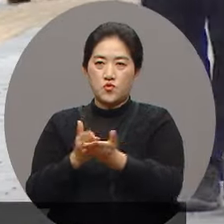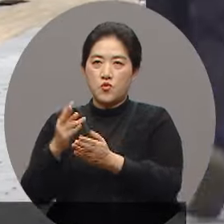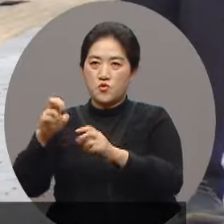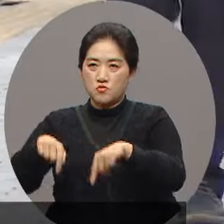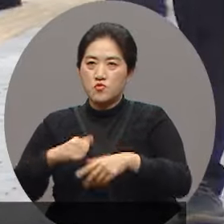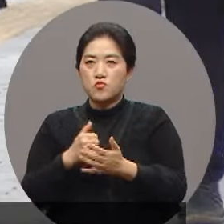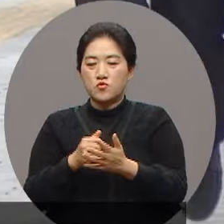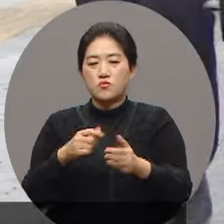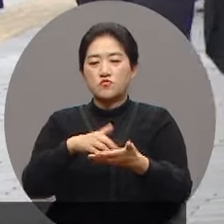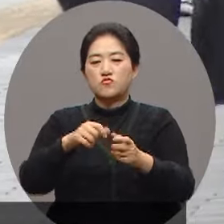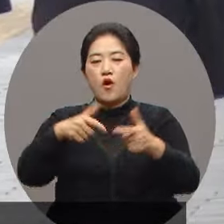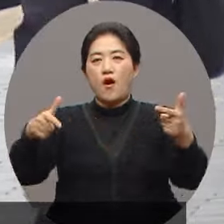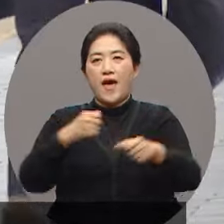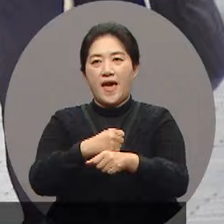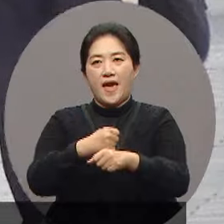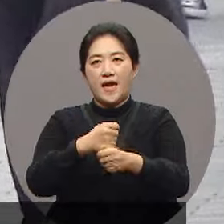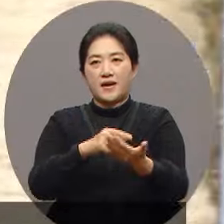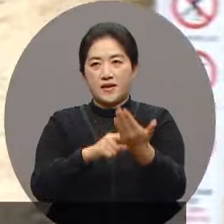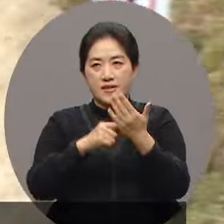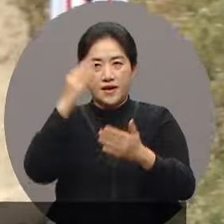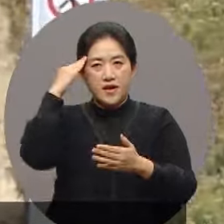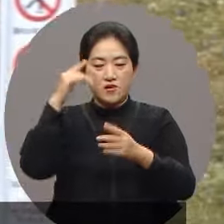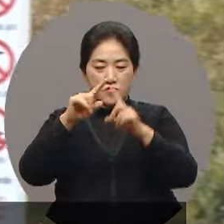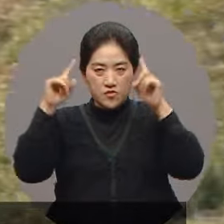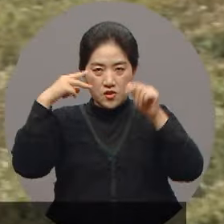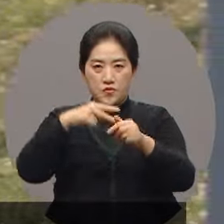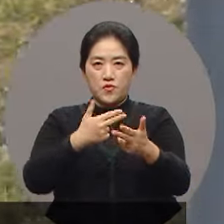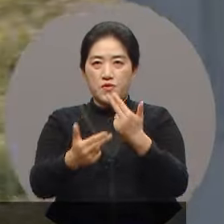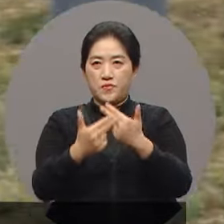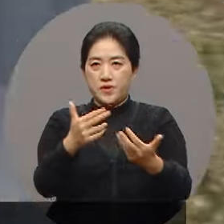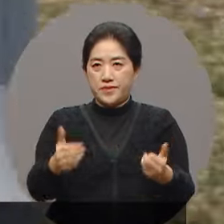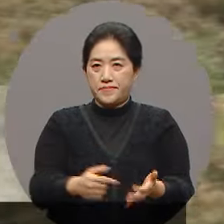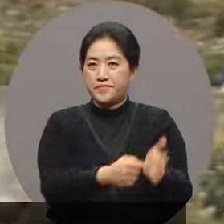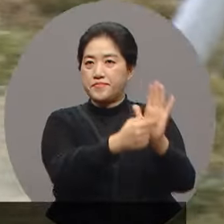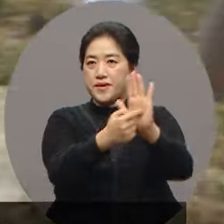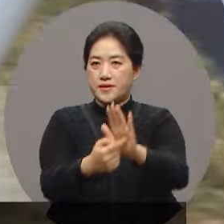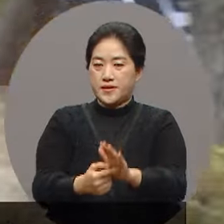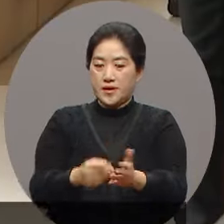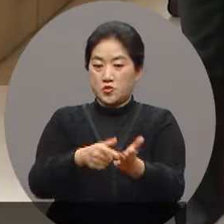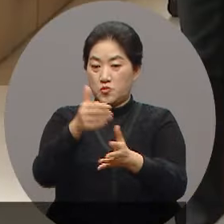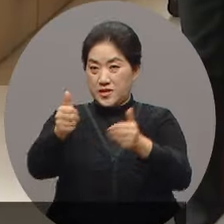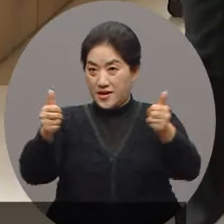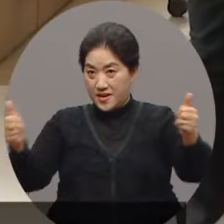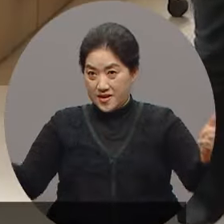많은 대학들은 이미 자유 전공이나 무전공 선발을 확대할 방침이라고 밝혔습니다.